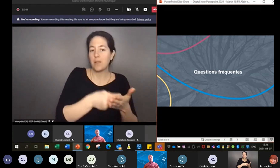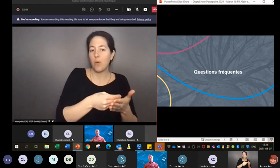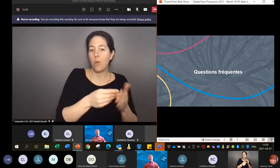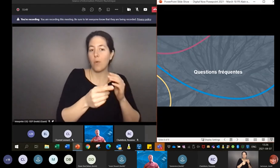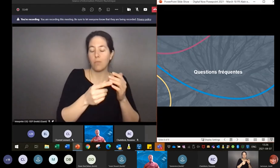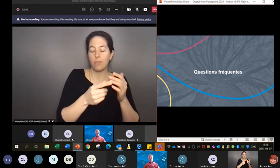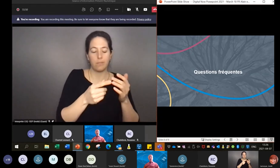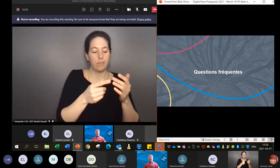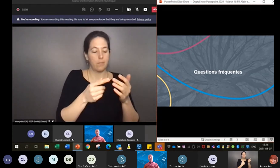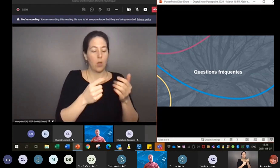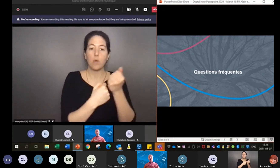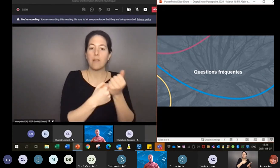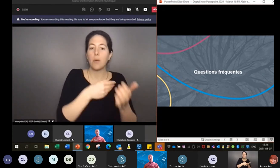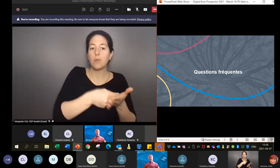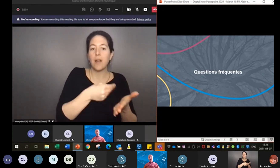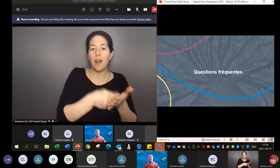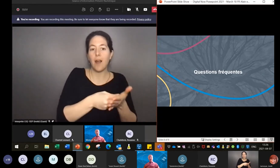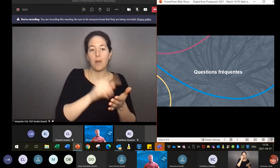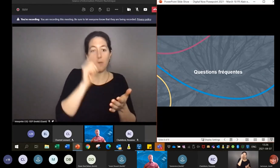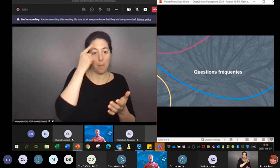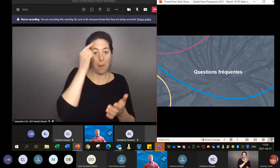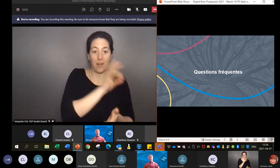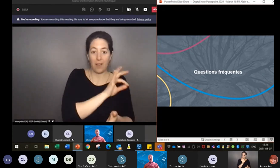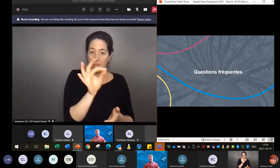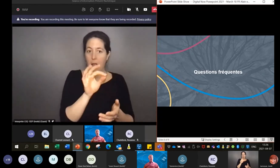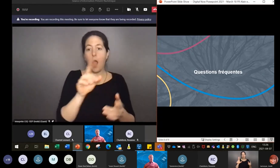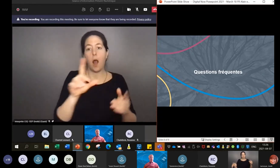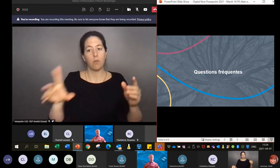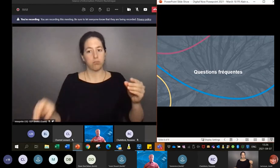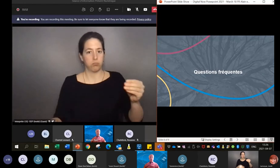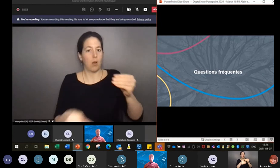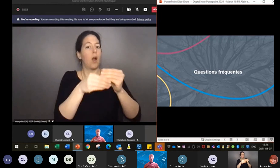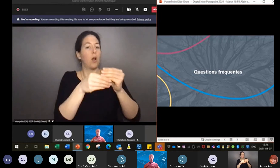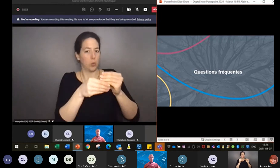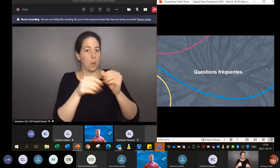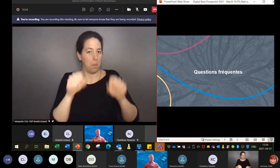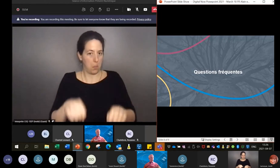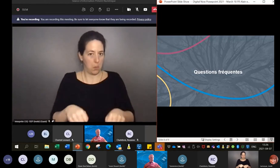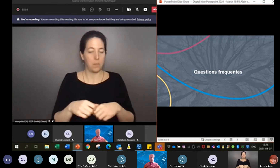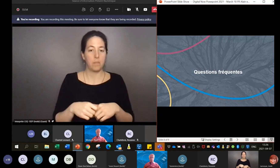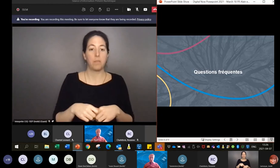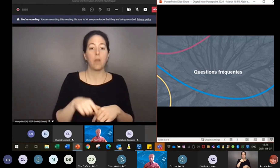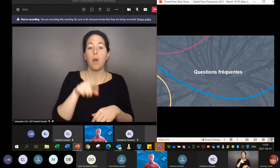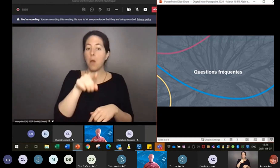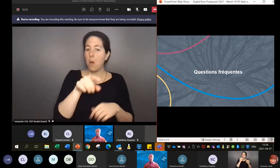Rien ne vous empêche de travailler avec des collaborateurs familier, donc des